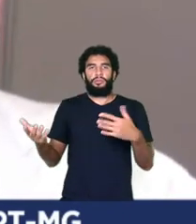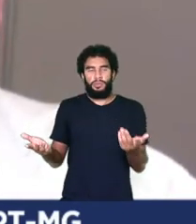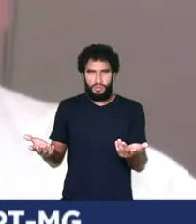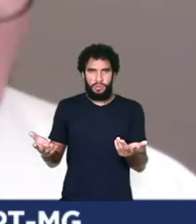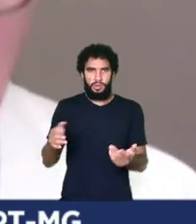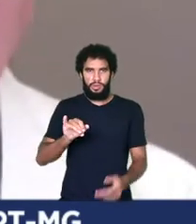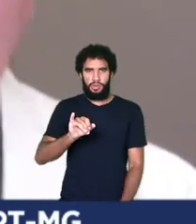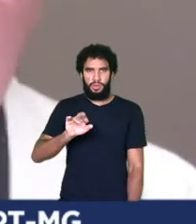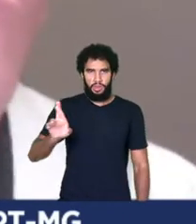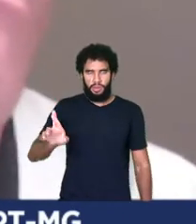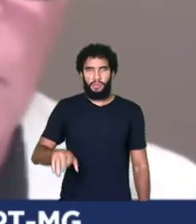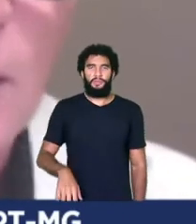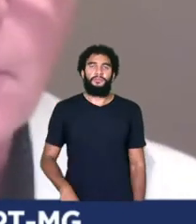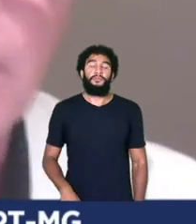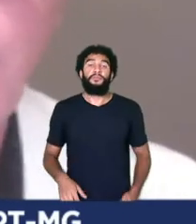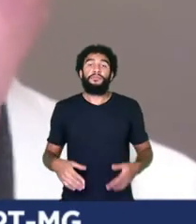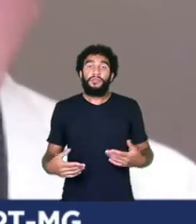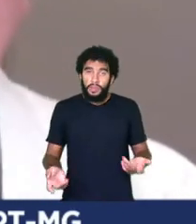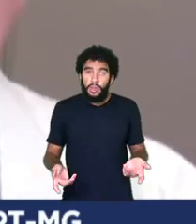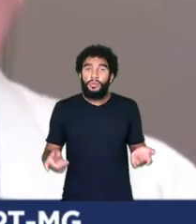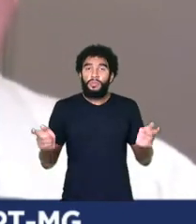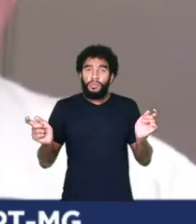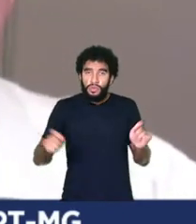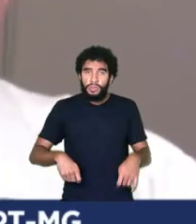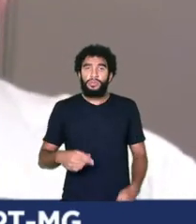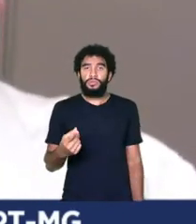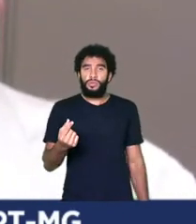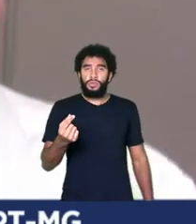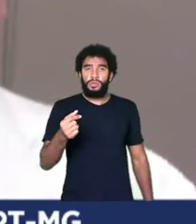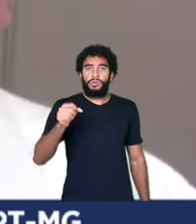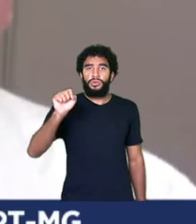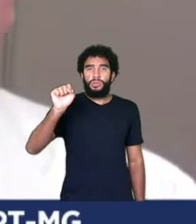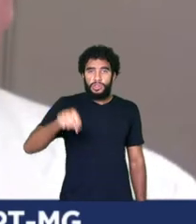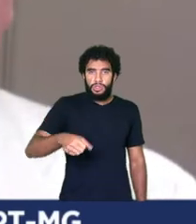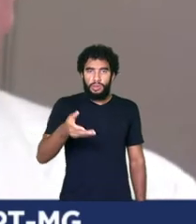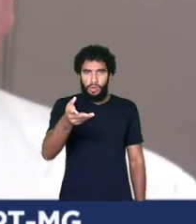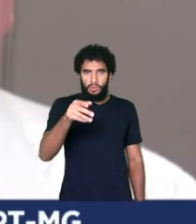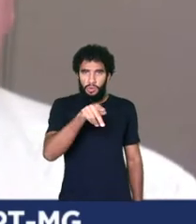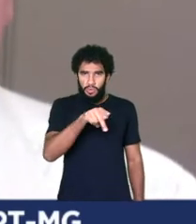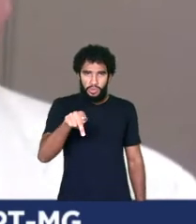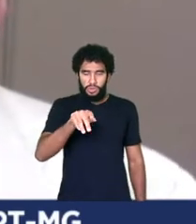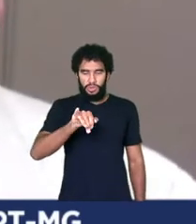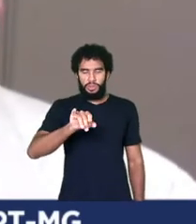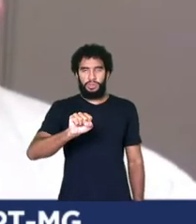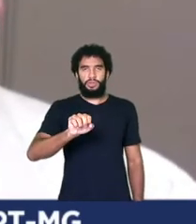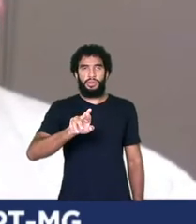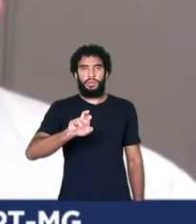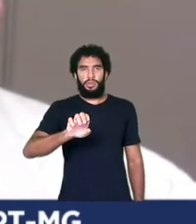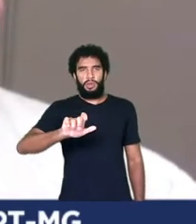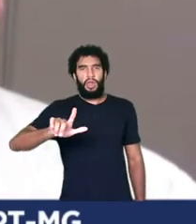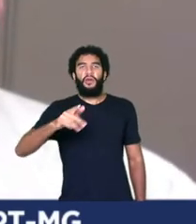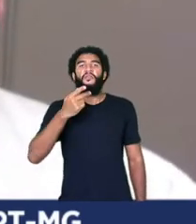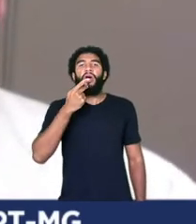CERCA DE 150 BILHÕES COM TRIBUTAÇÃO DE IMPOSTO DE RENDA. ENTÃO TERÍAMOS DINHEIRO PARA FAZER ISSO O QUE O PROFESSOR ISRAEL ACABOU DE FALAR, DAR AUMENTO AO CONJUNTO